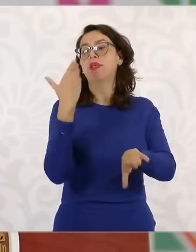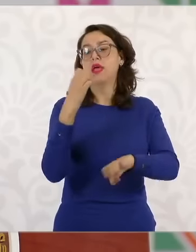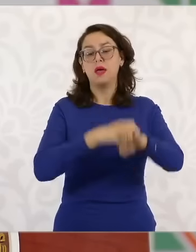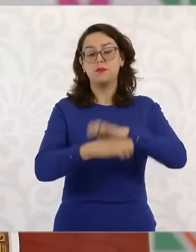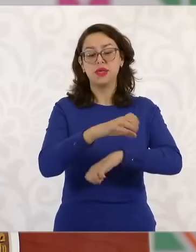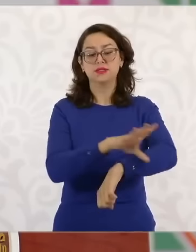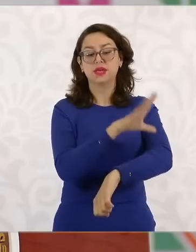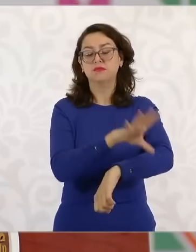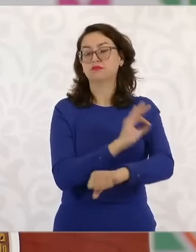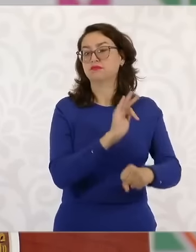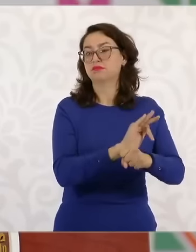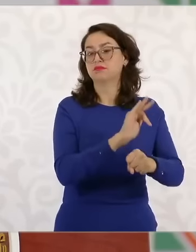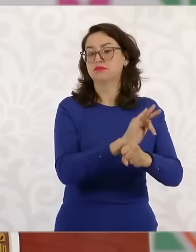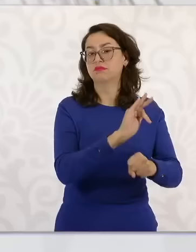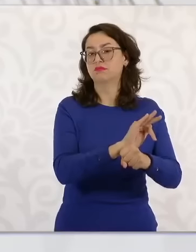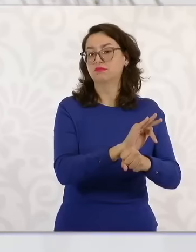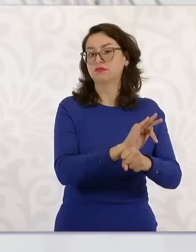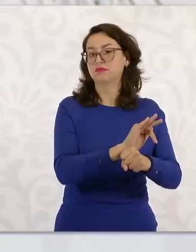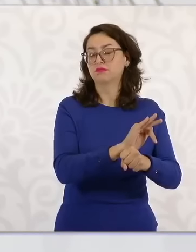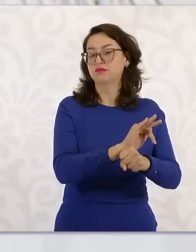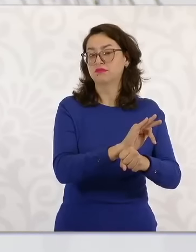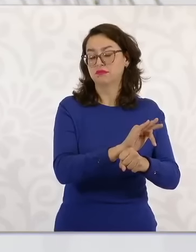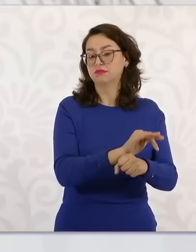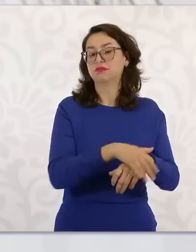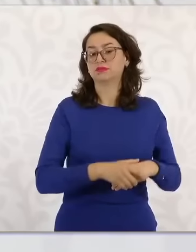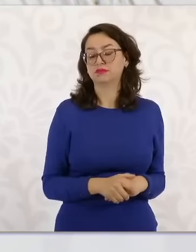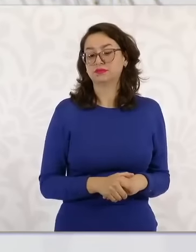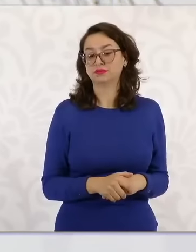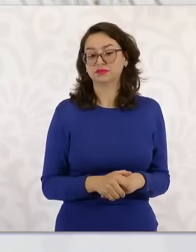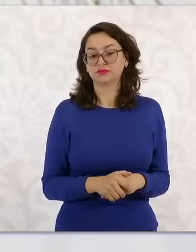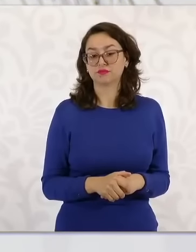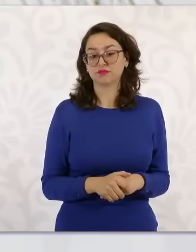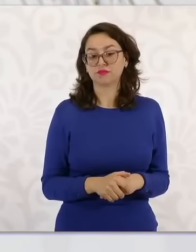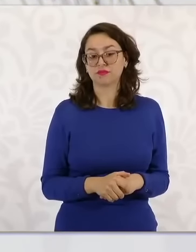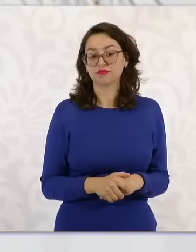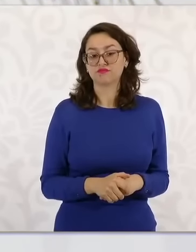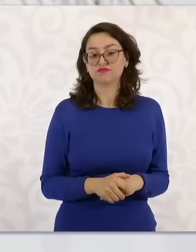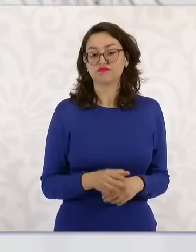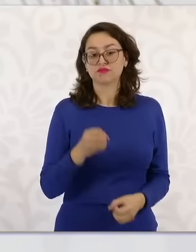El presidente López Obrador. Antes se decía juez por consigna, ¿no? ¿Cómo? Algo así,